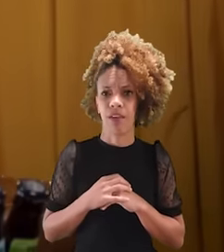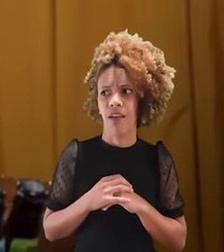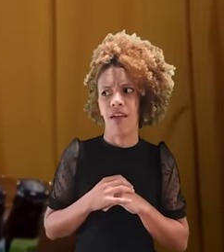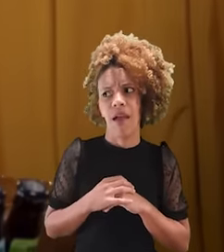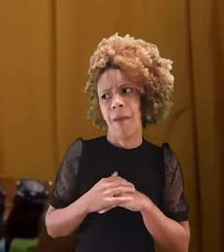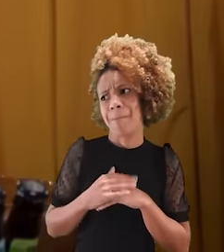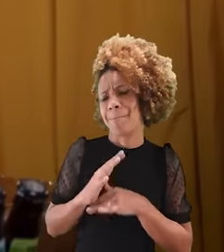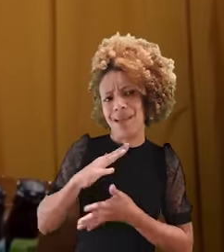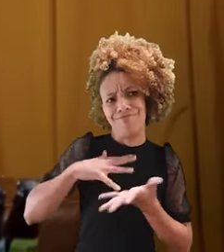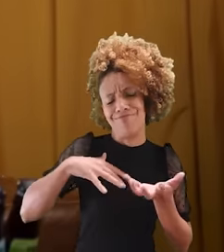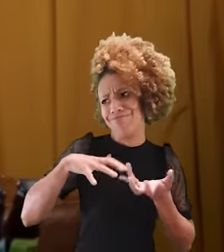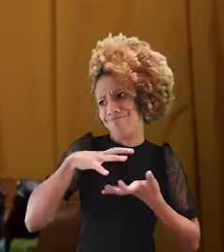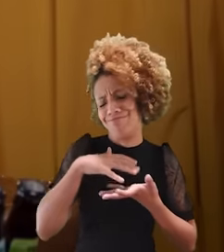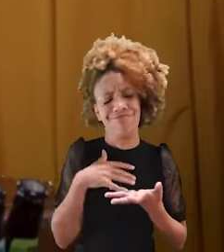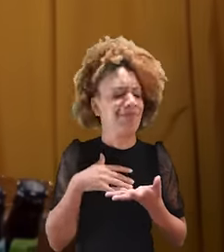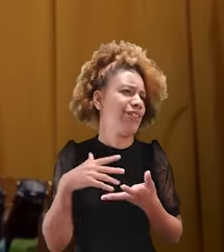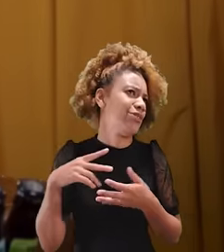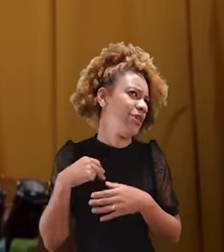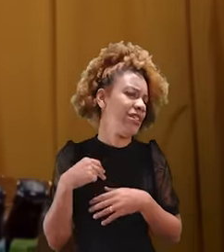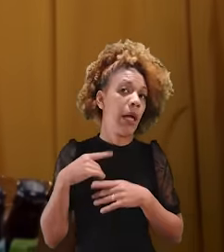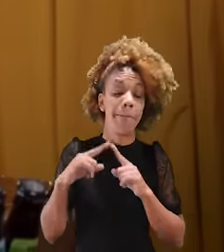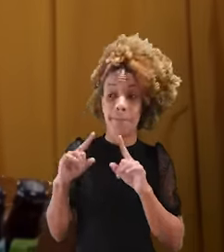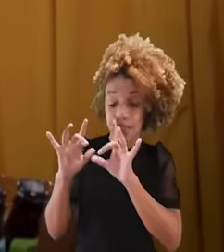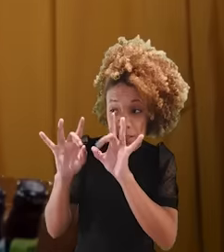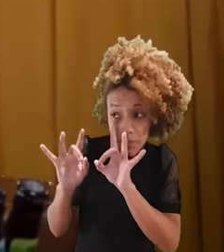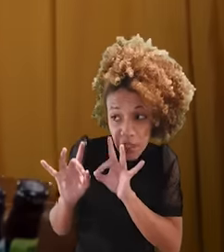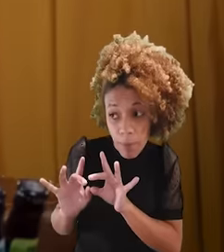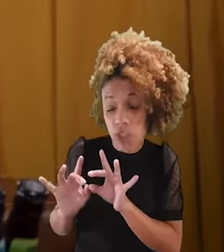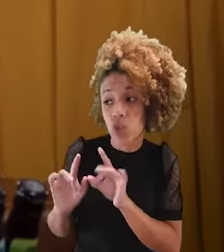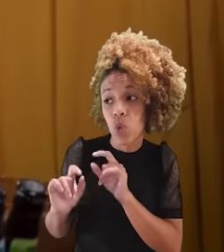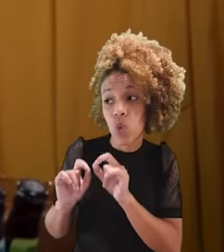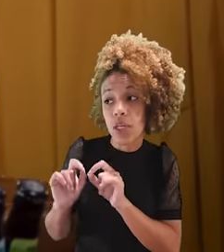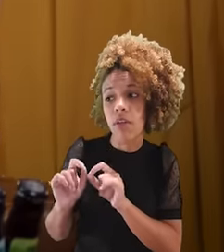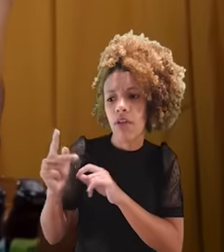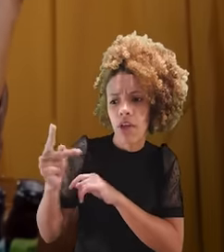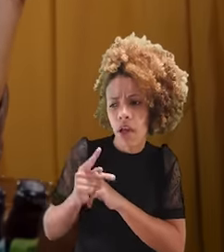isso e bem mais assustador e aterrador do que isso Especialmente porque há um crescimento da Extrema